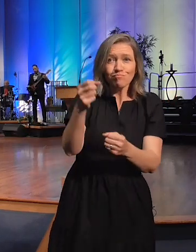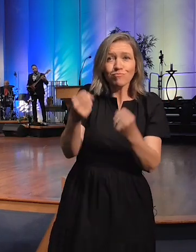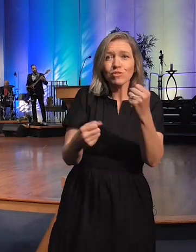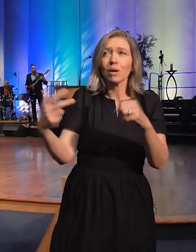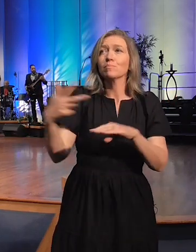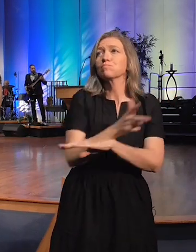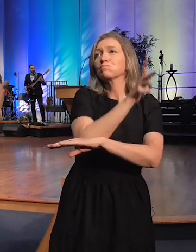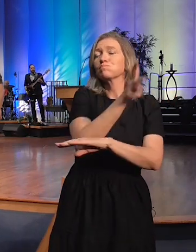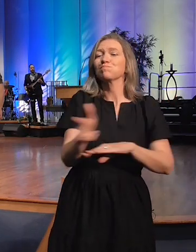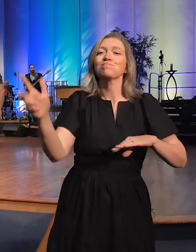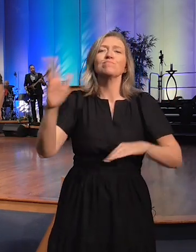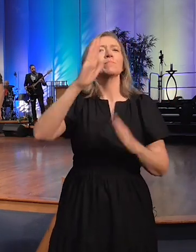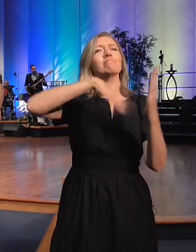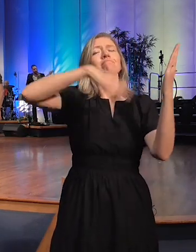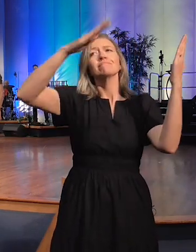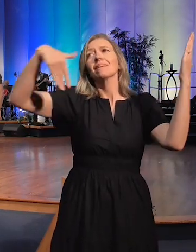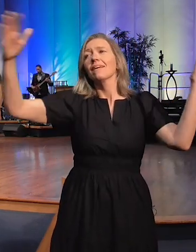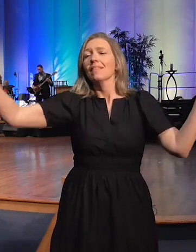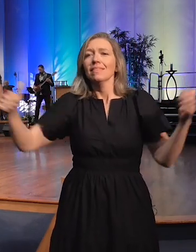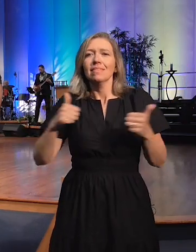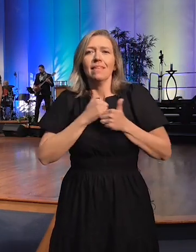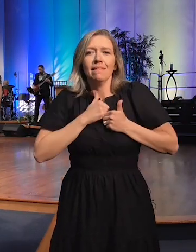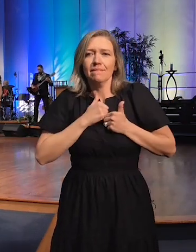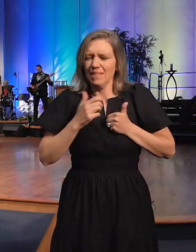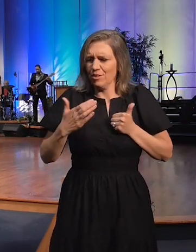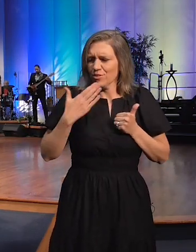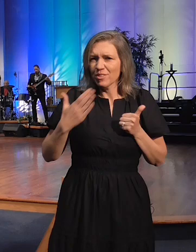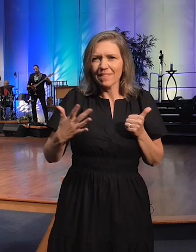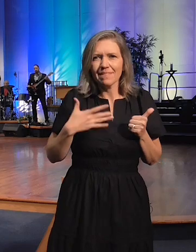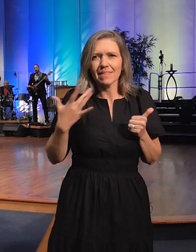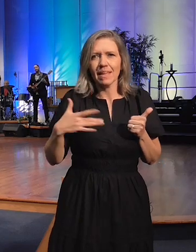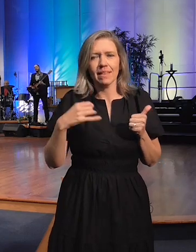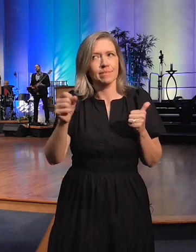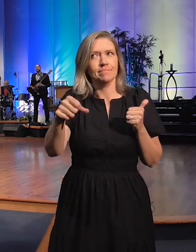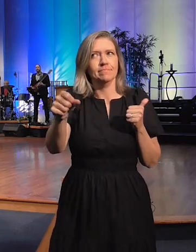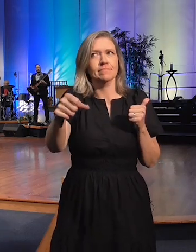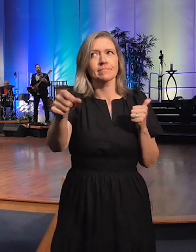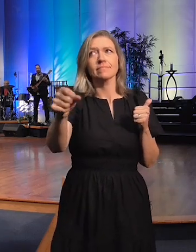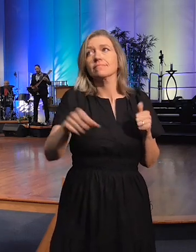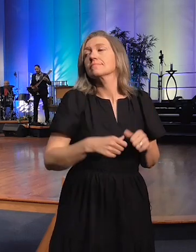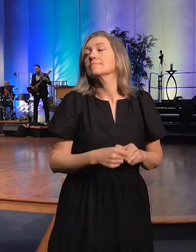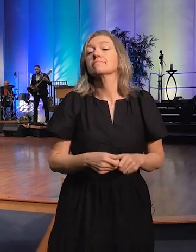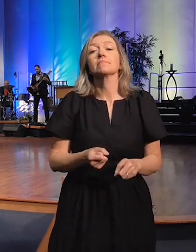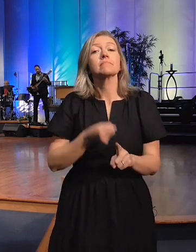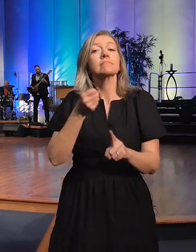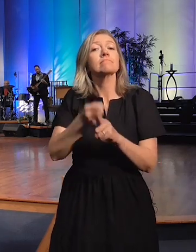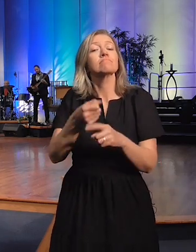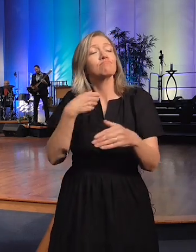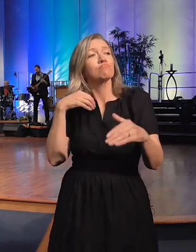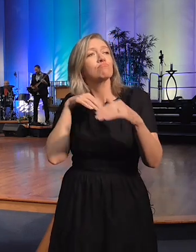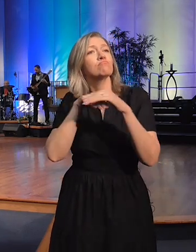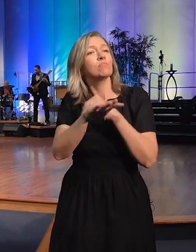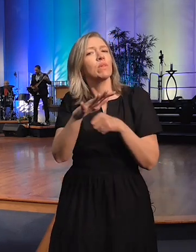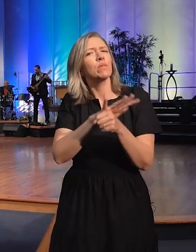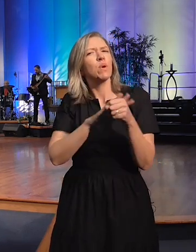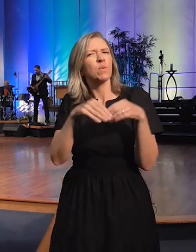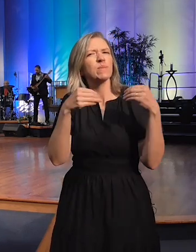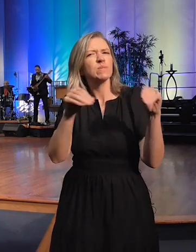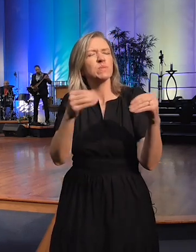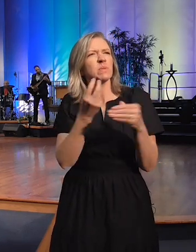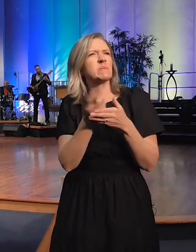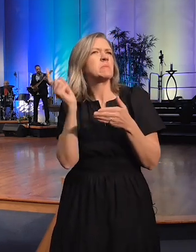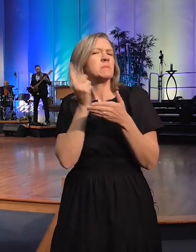poco de amor, buen sentimiento VI, oh sí, entré en una tienda local hace un par de semanas. Estaba